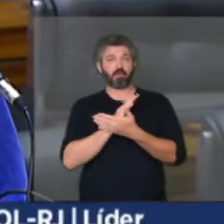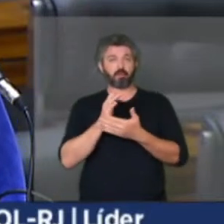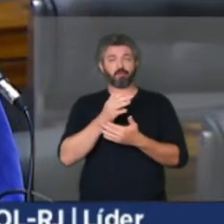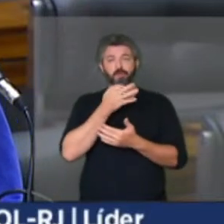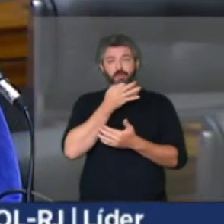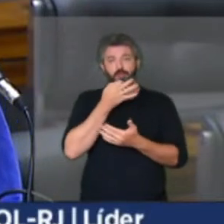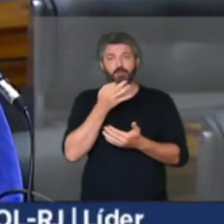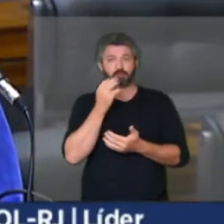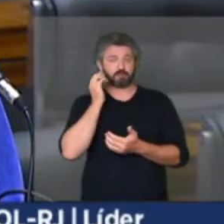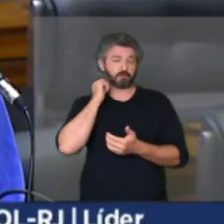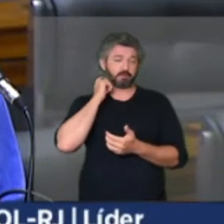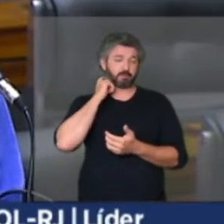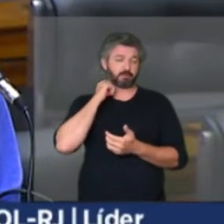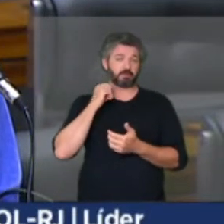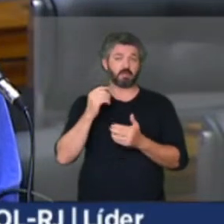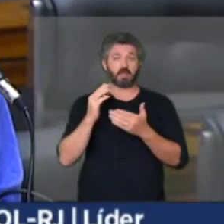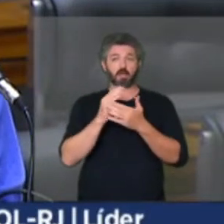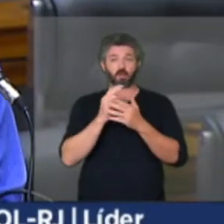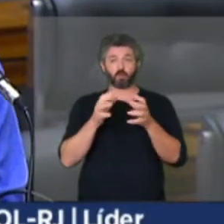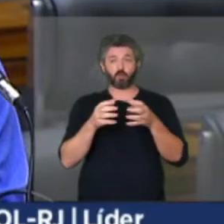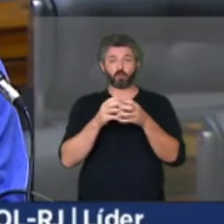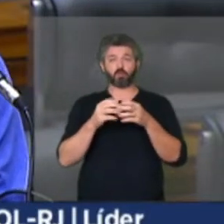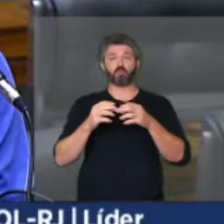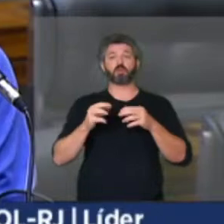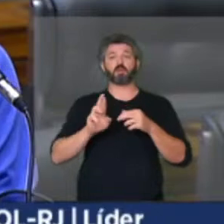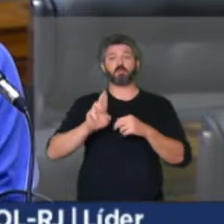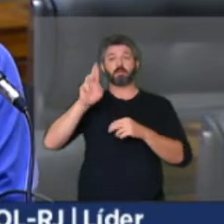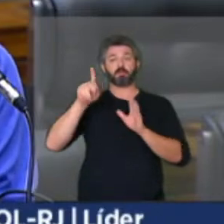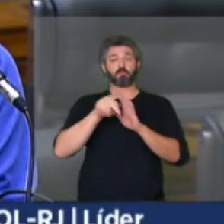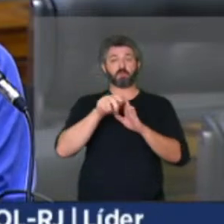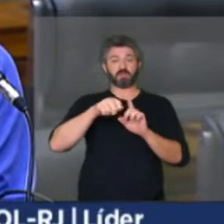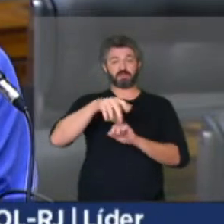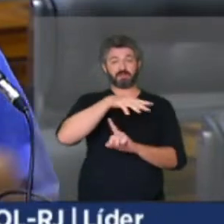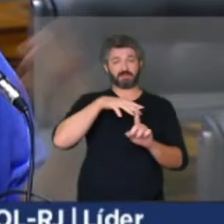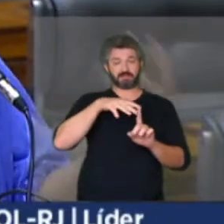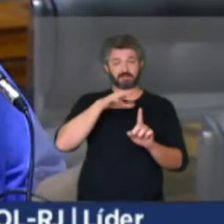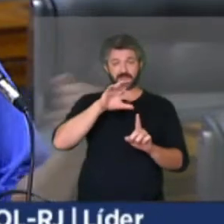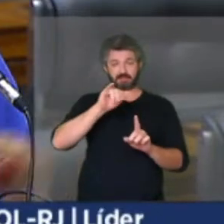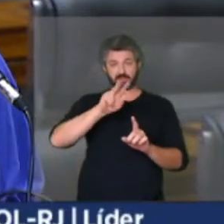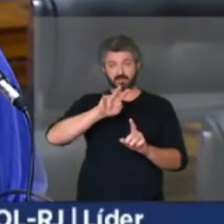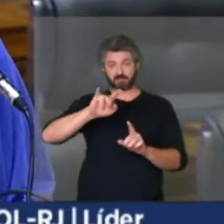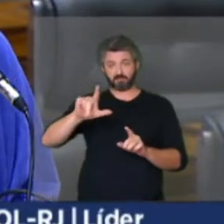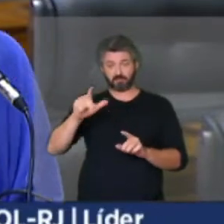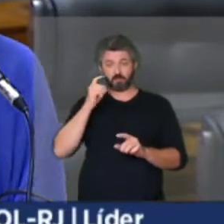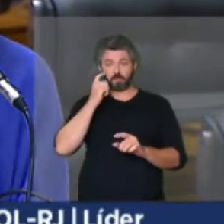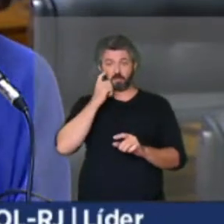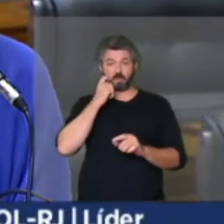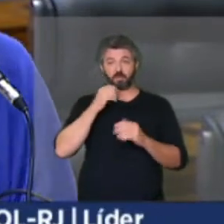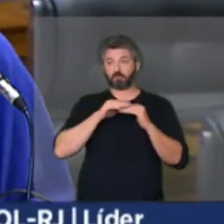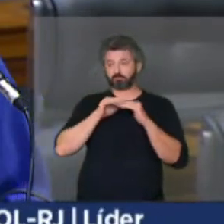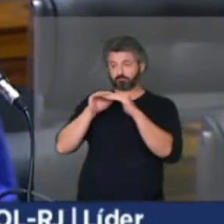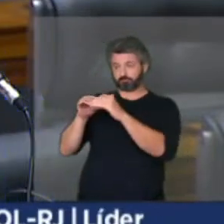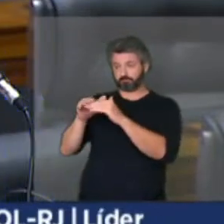DE RELAÇÕES EXTERIORES E HÁ ALGUMAS CRÍTICAS DE UM CONJUNTO DE REPRESENTANTES DA SOCIEDADE CIVIL, E EU QUERIA TRANSMITÍ-LAS AOS SENHORES E